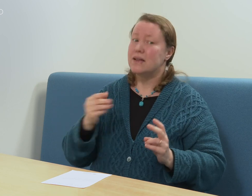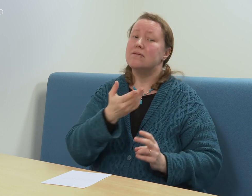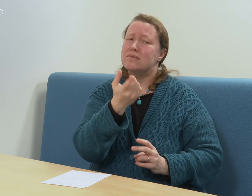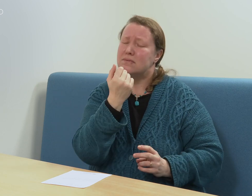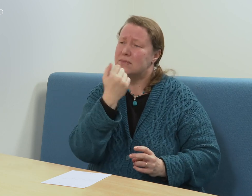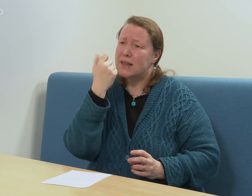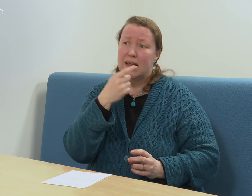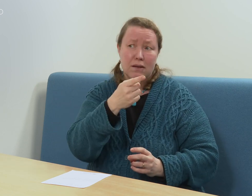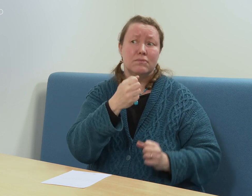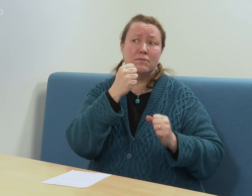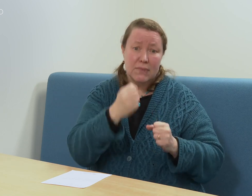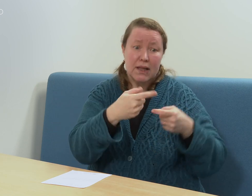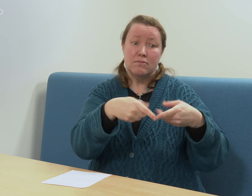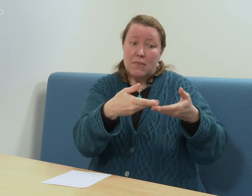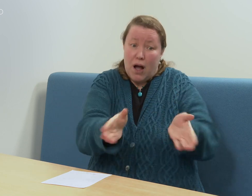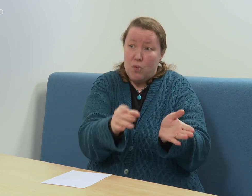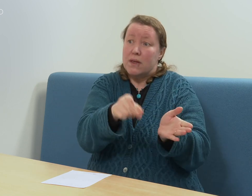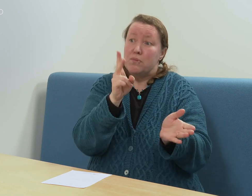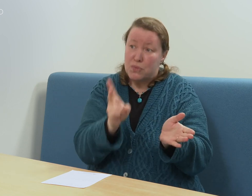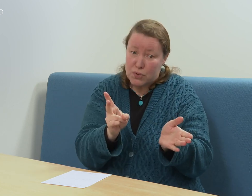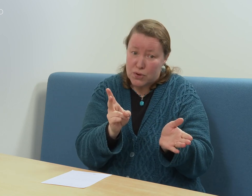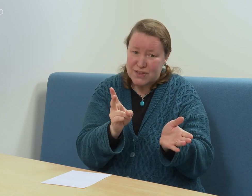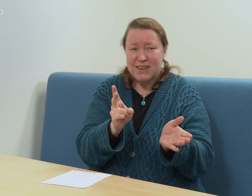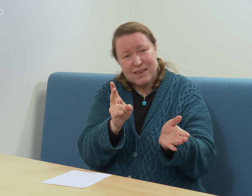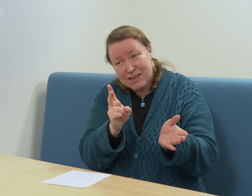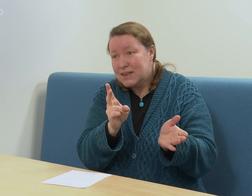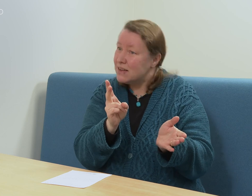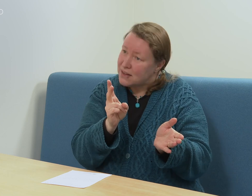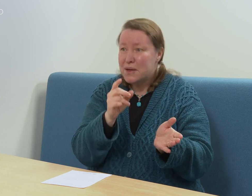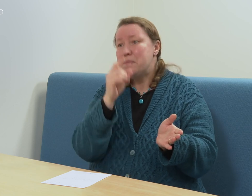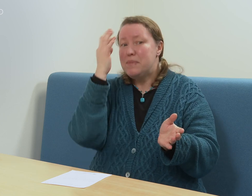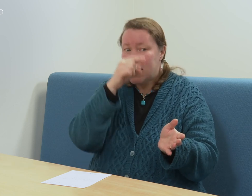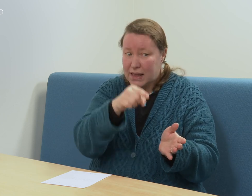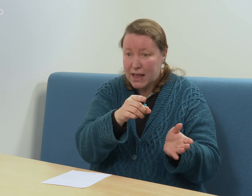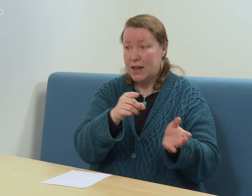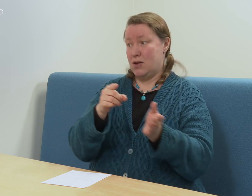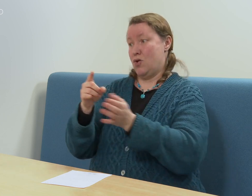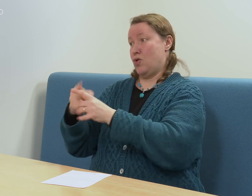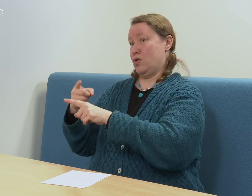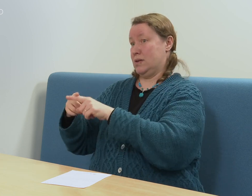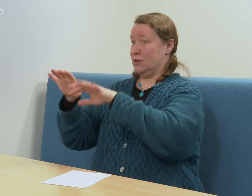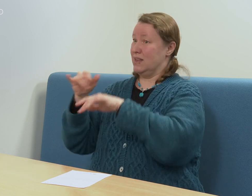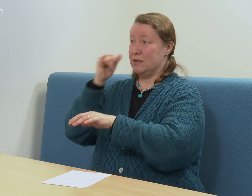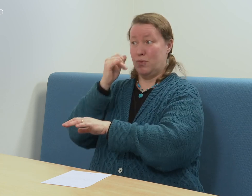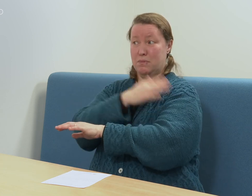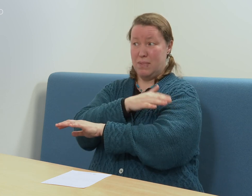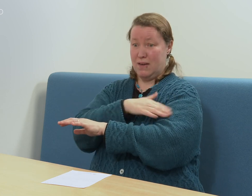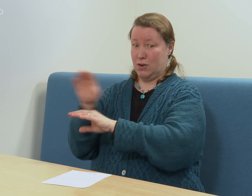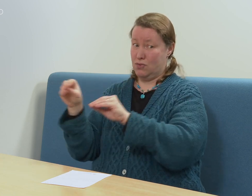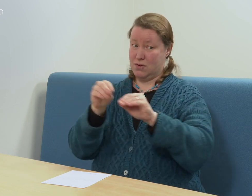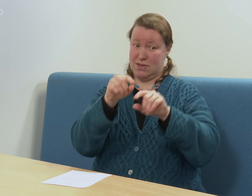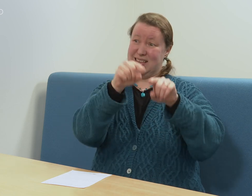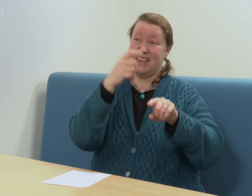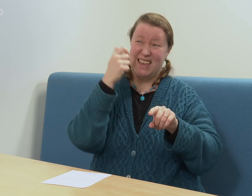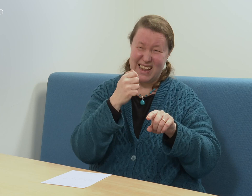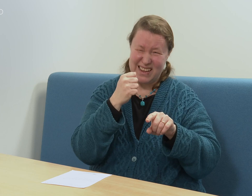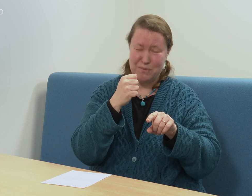Tämän myötä tekstipuhelupalvelu olisi siis siirtynyt Kelan vastuulle.